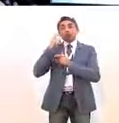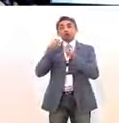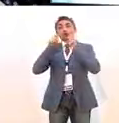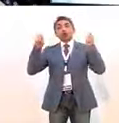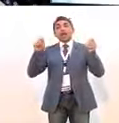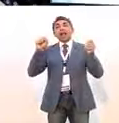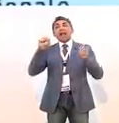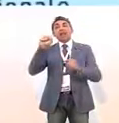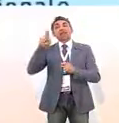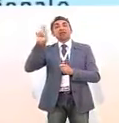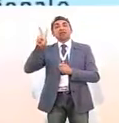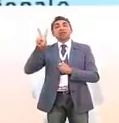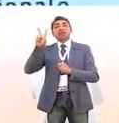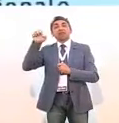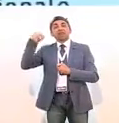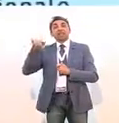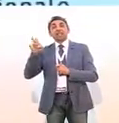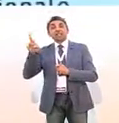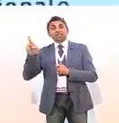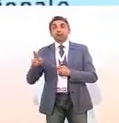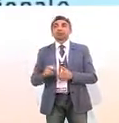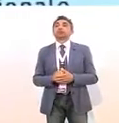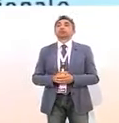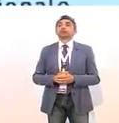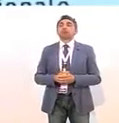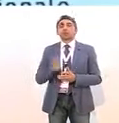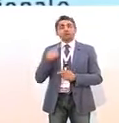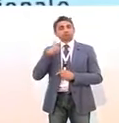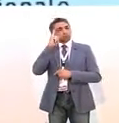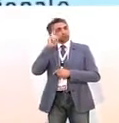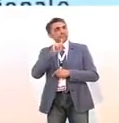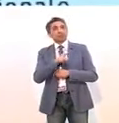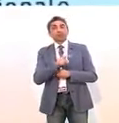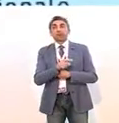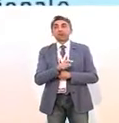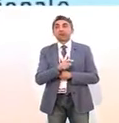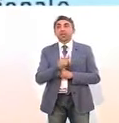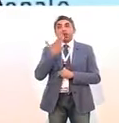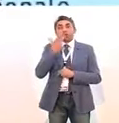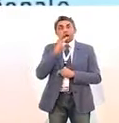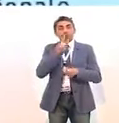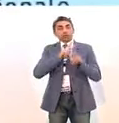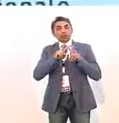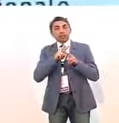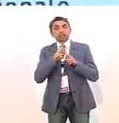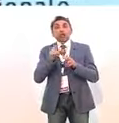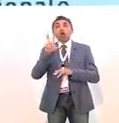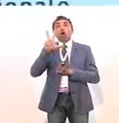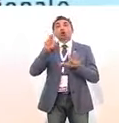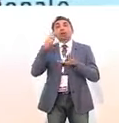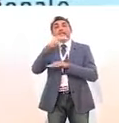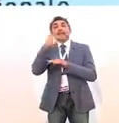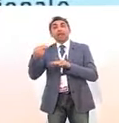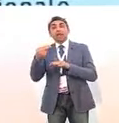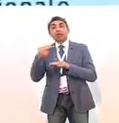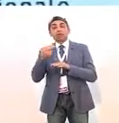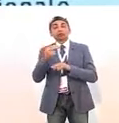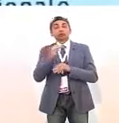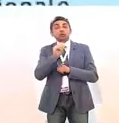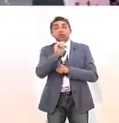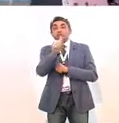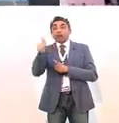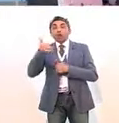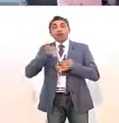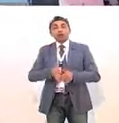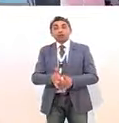sono accorti. Per cercare di evitare di dire “80 euro anche per ogni figlio” ho detto